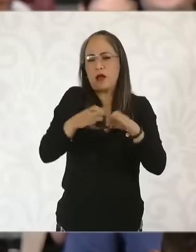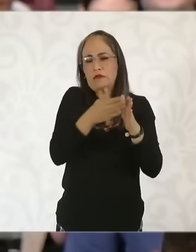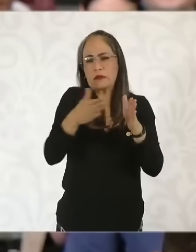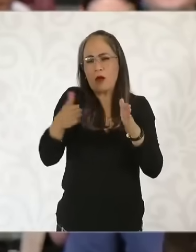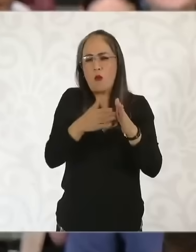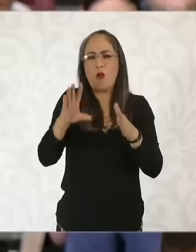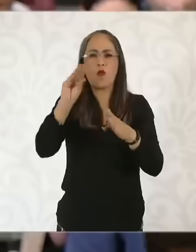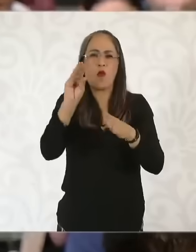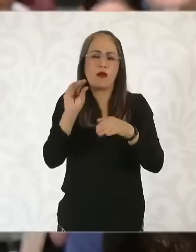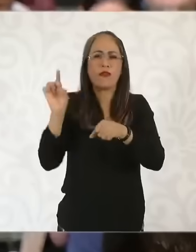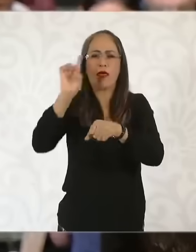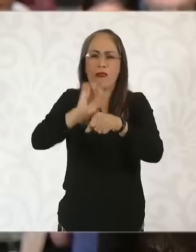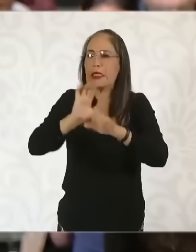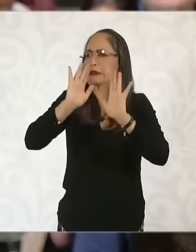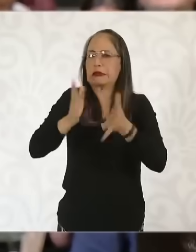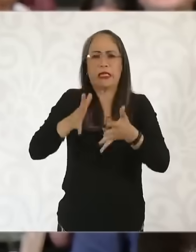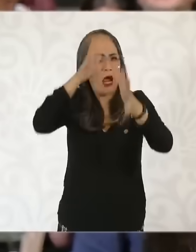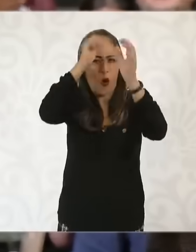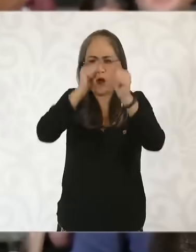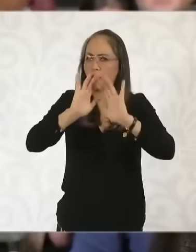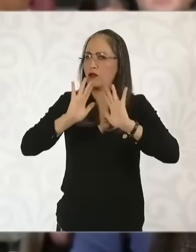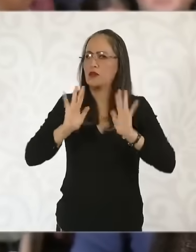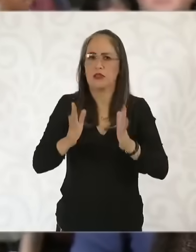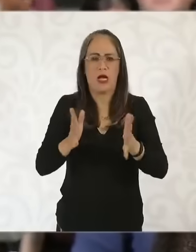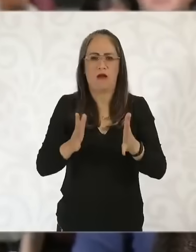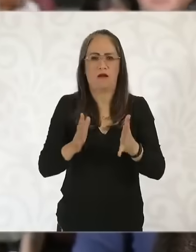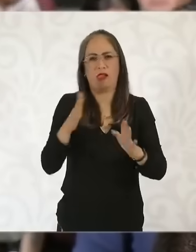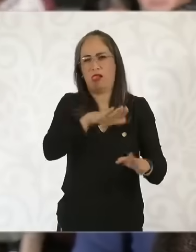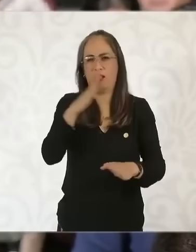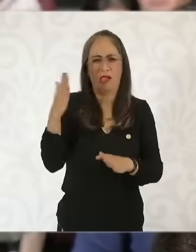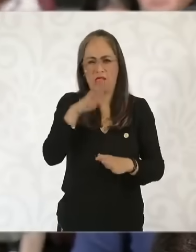se logre un acuerdo ya definitivo, es decir, que ya este tema de los del 30% de aranceles,